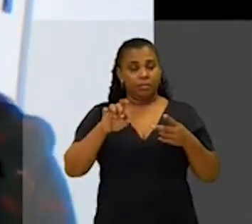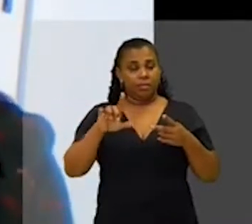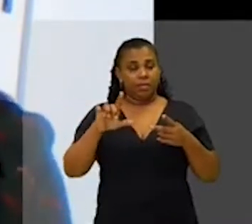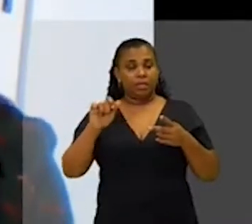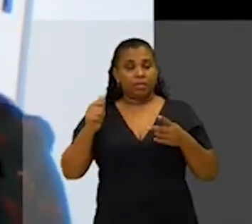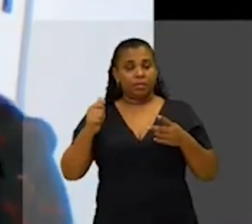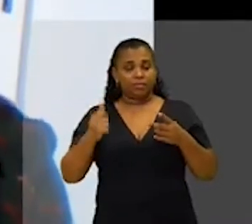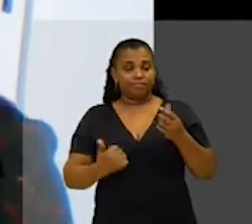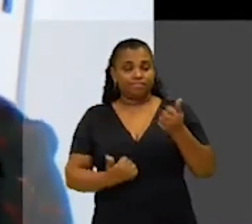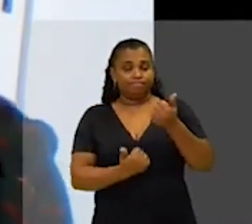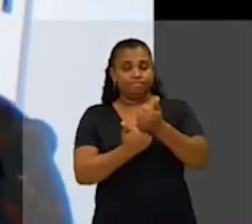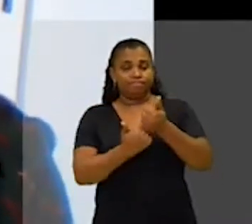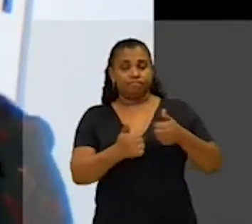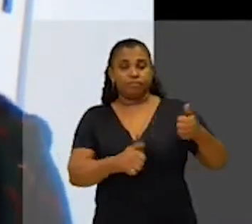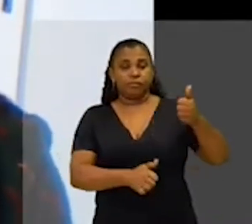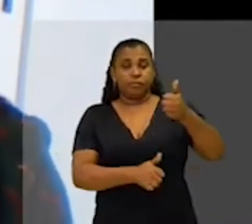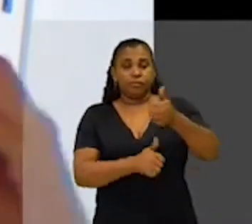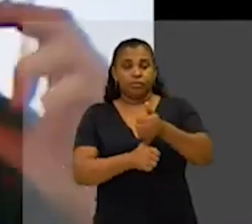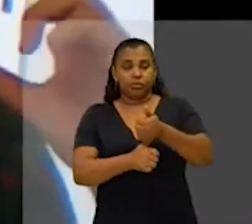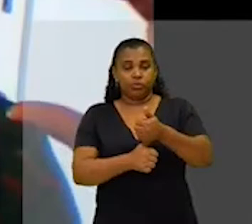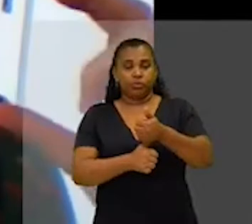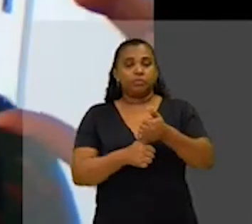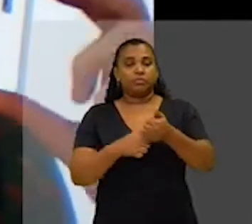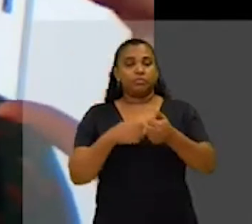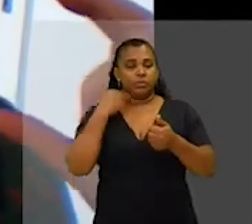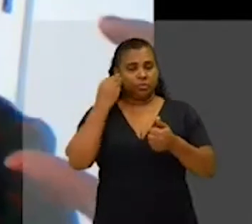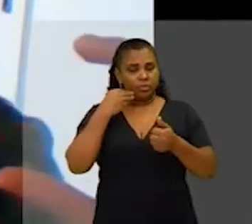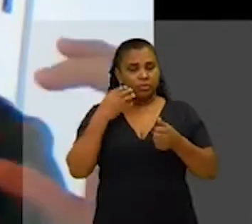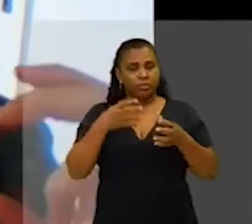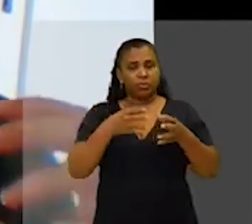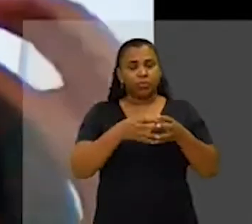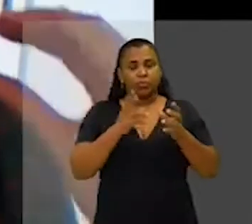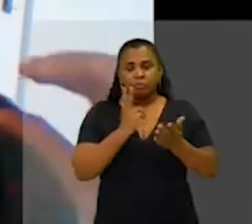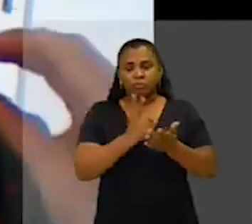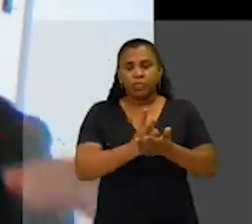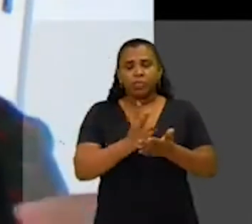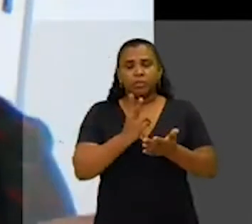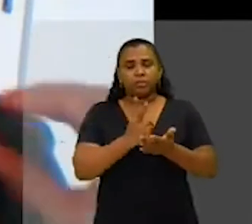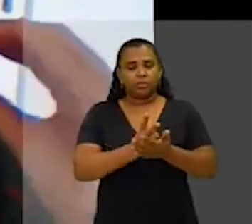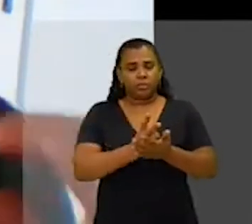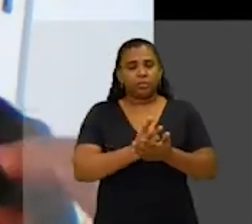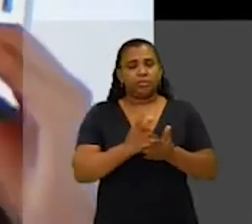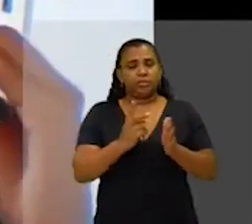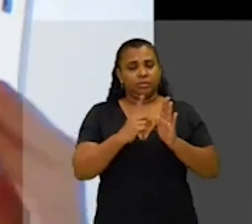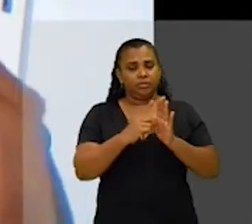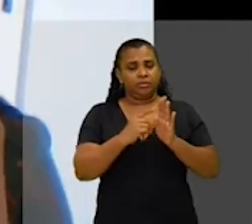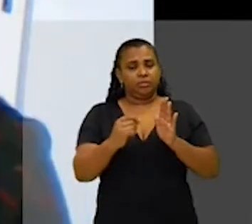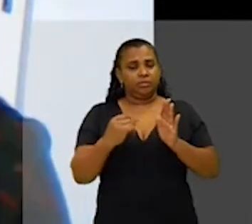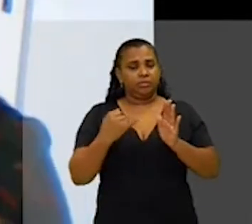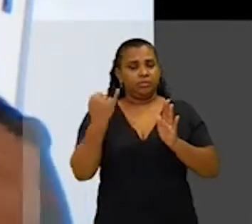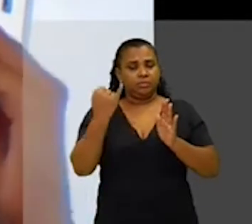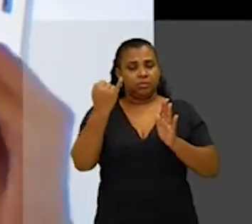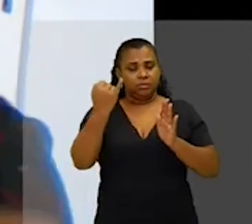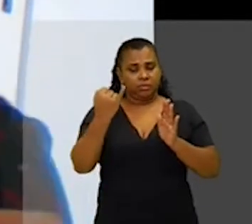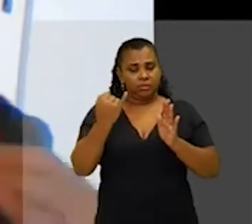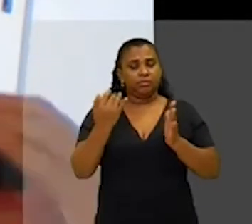da nessa experiência coletiva aqui são contas né se destacar pelo menos nos mandatos coletivos que